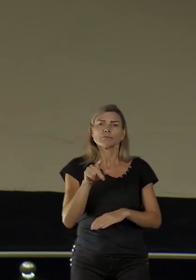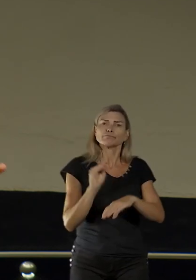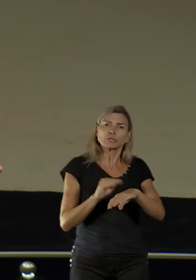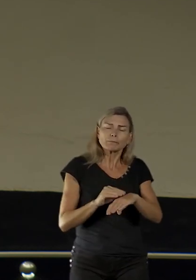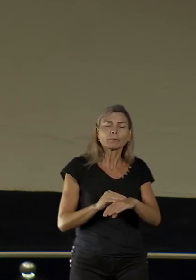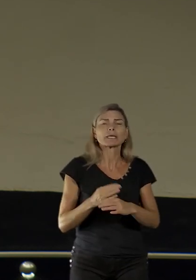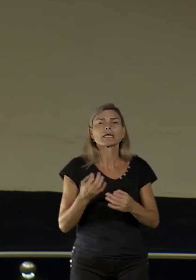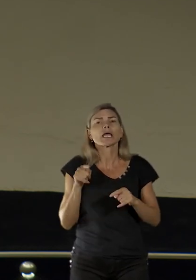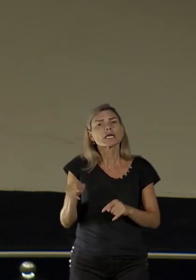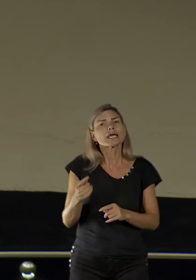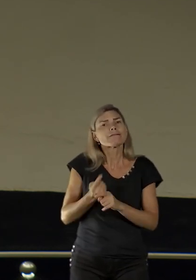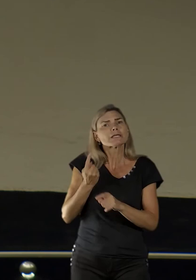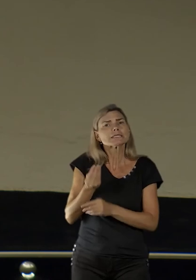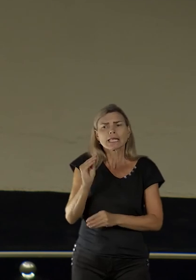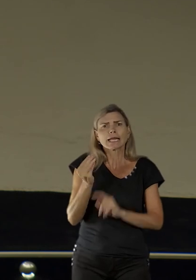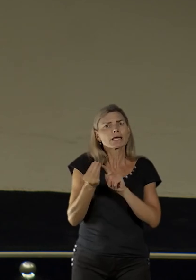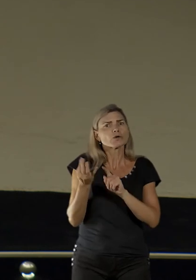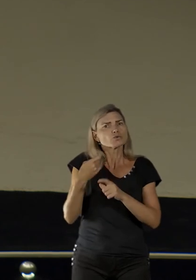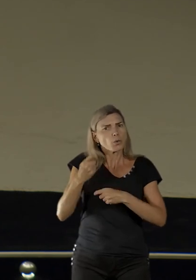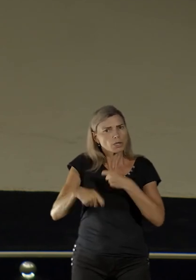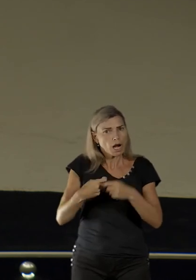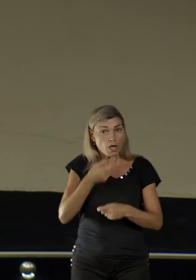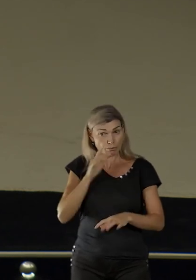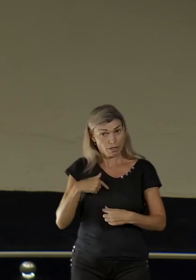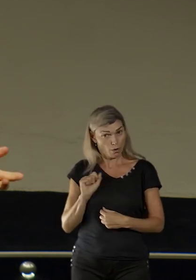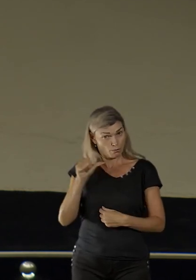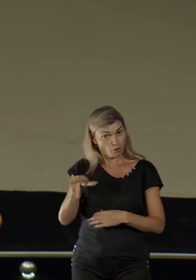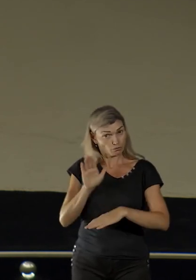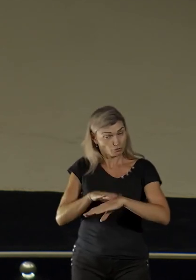Co se s těmi připomínkami teď vlastně stane, pokud já jí pošlu? A proč třeba nějaká